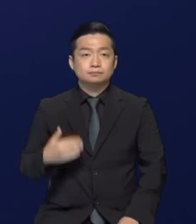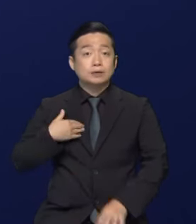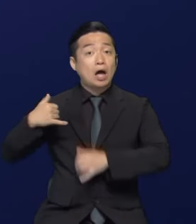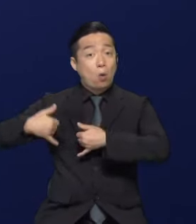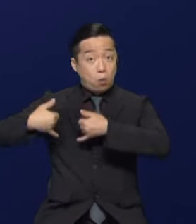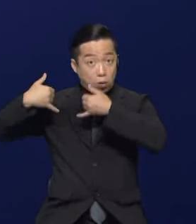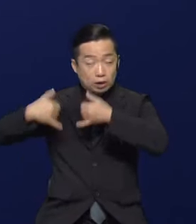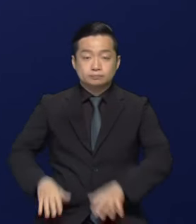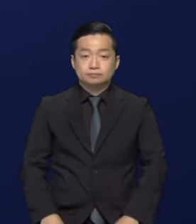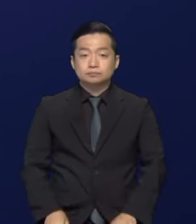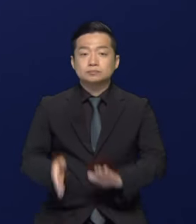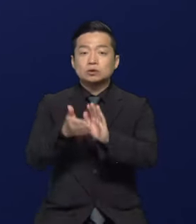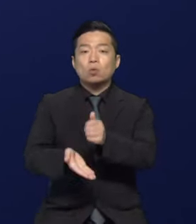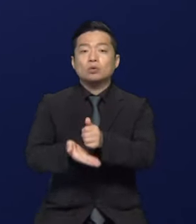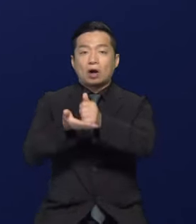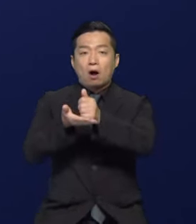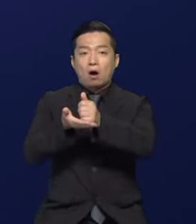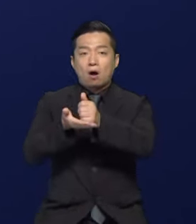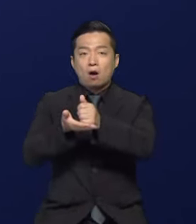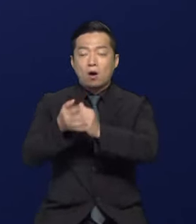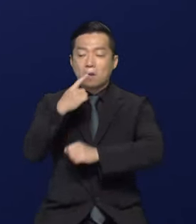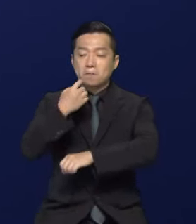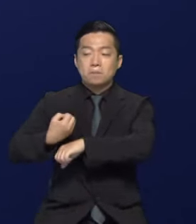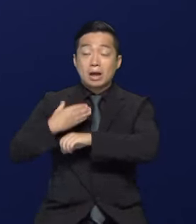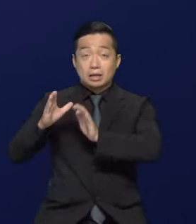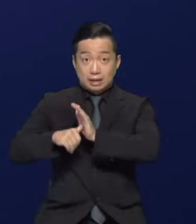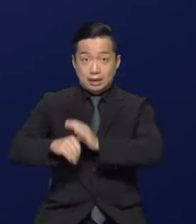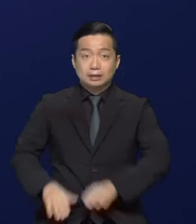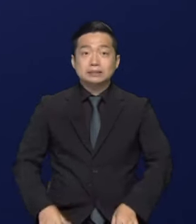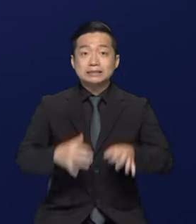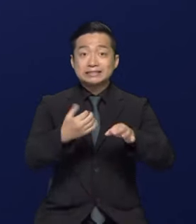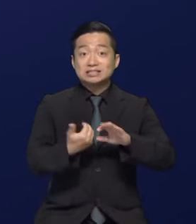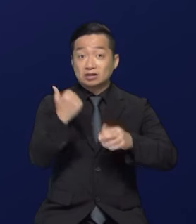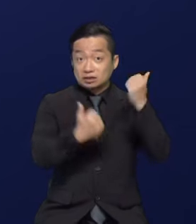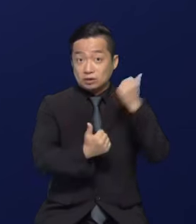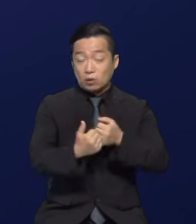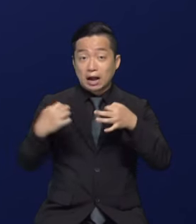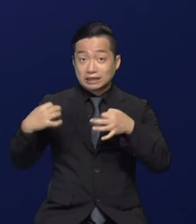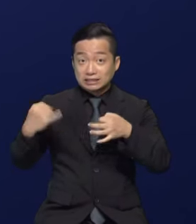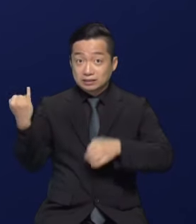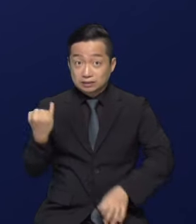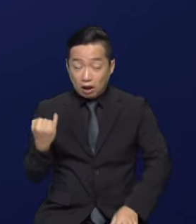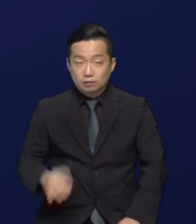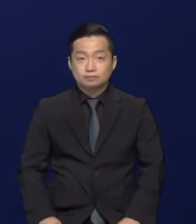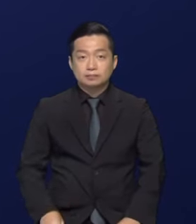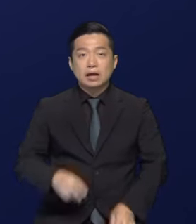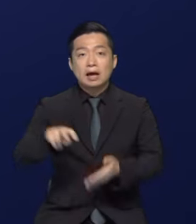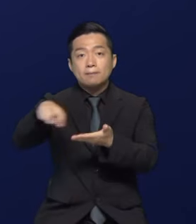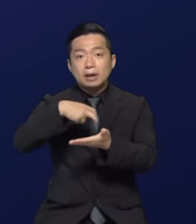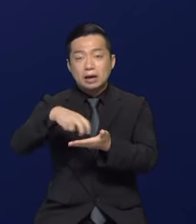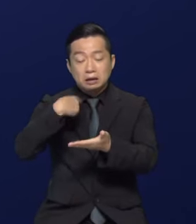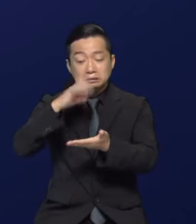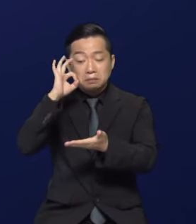통화에서 공천 관련 제보를 받는 과정에서 김 전 의원과 김 여사가 주고받았다는 텔레그램 메시지를 본 적이 있다고 말했습니다.